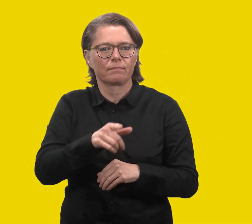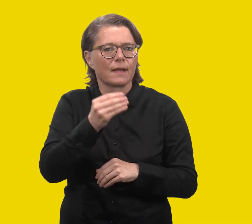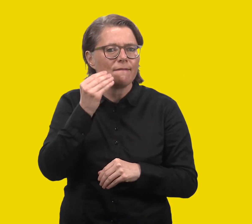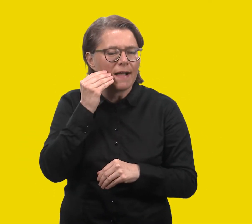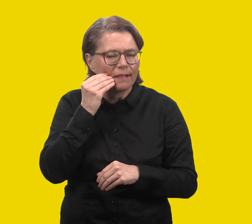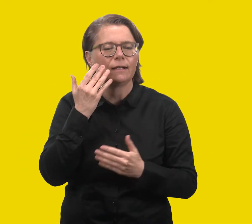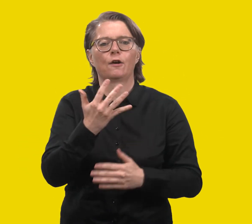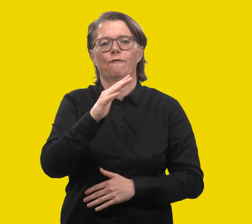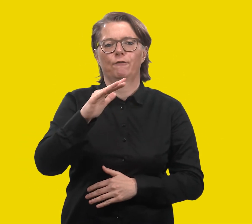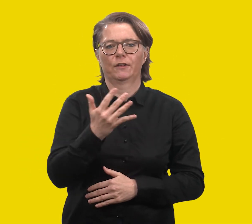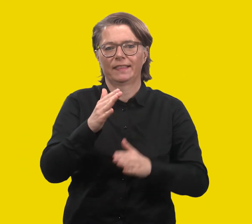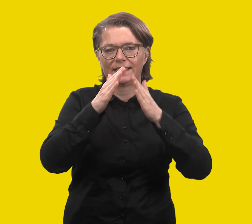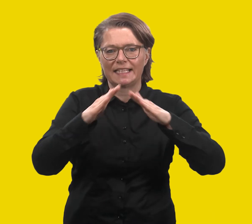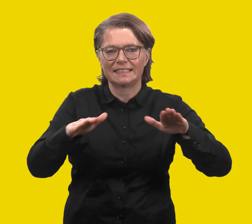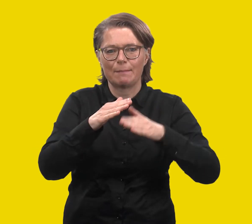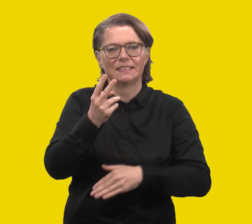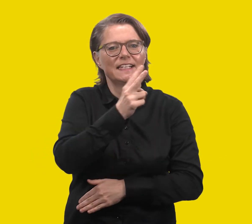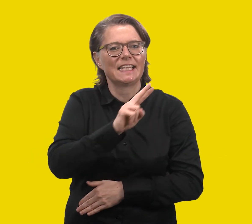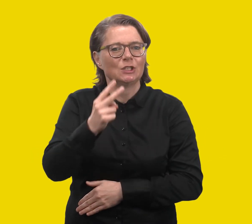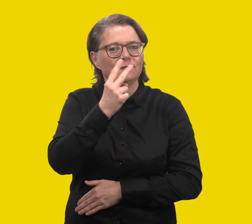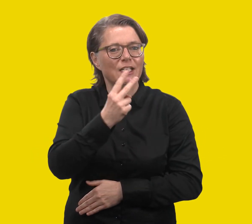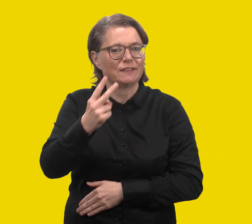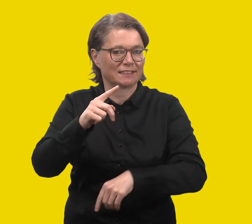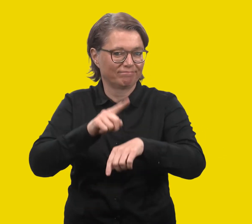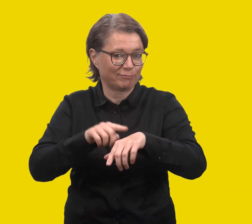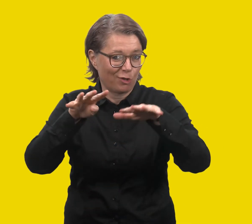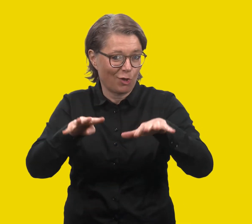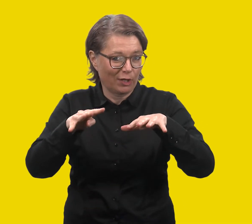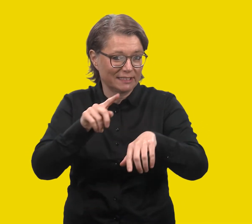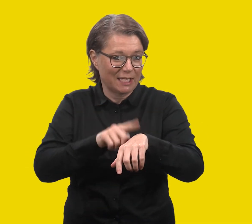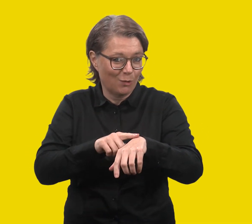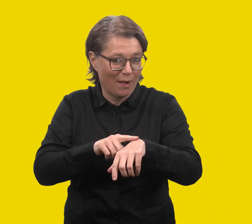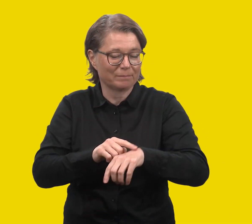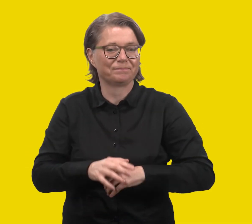Wann? 5.12.2022 um 19 Uhr